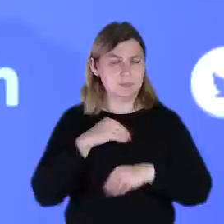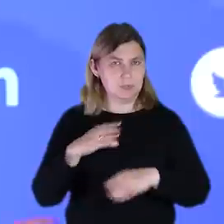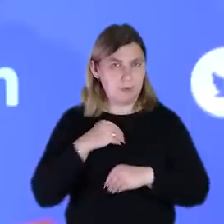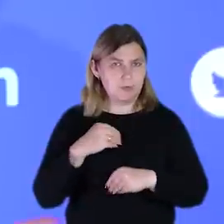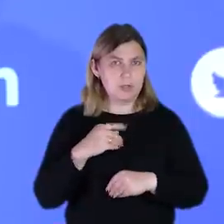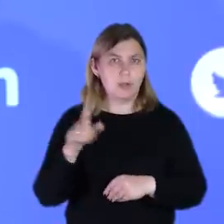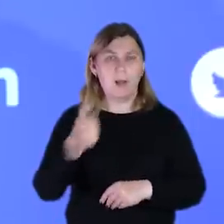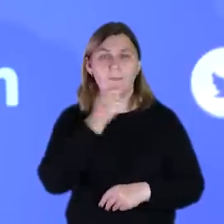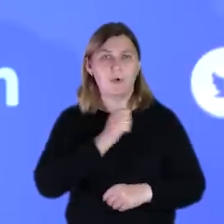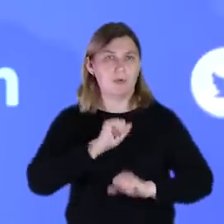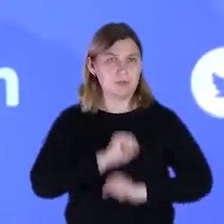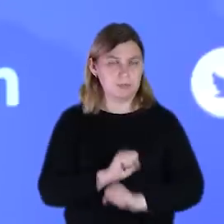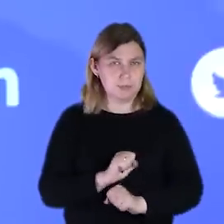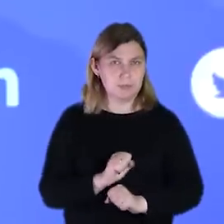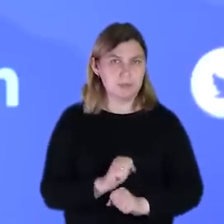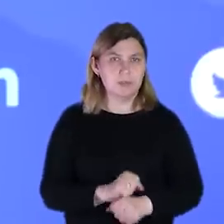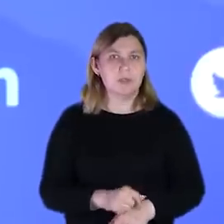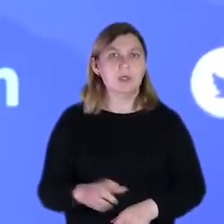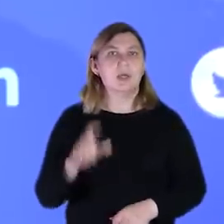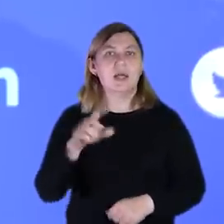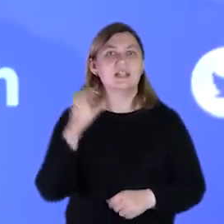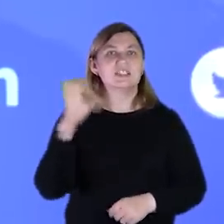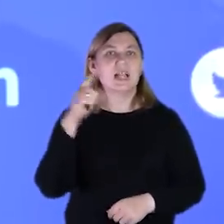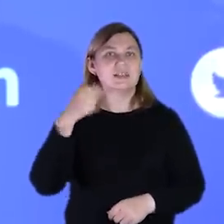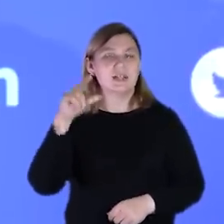te kwestie próbowano zabezpieczyć. W Siedlcach funkcjonowały